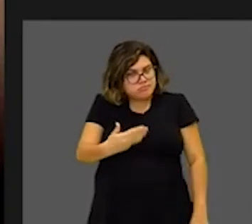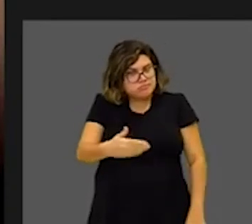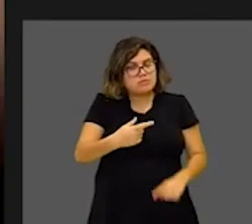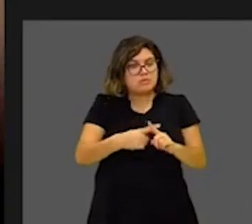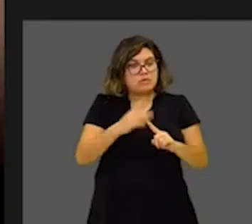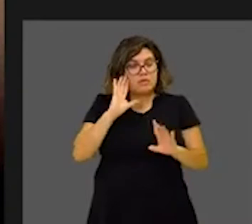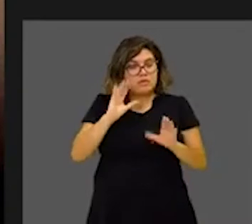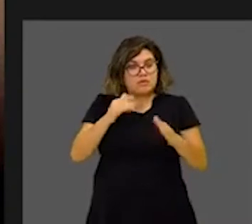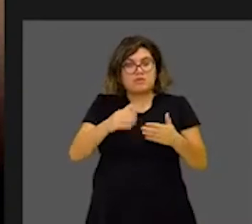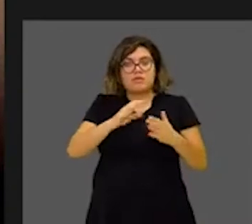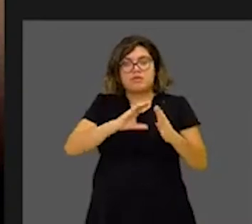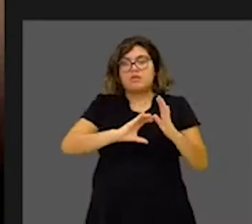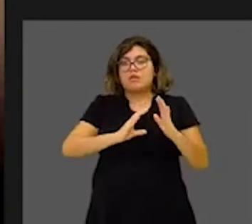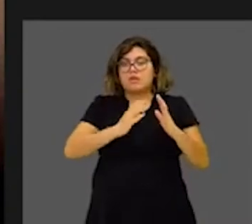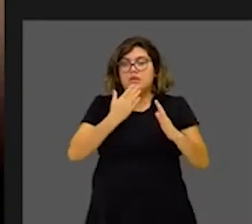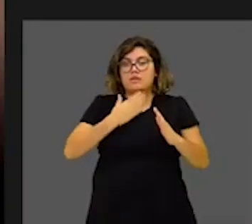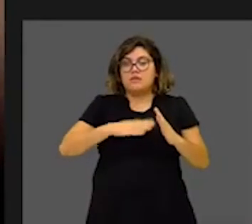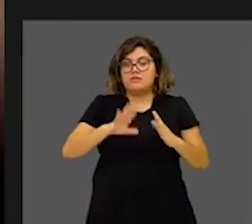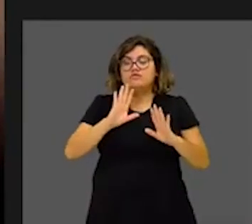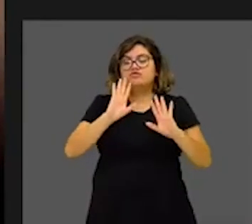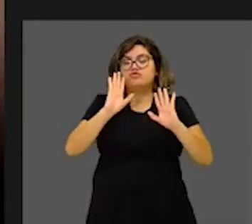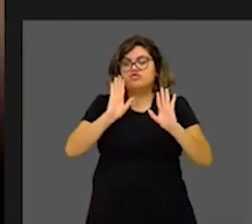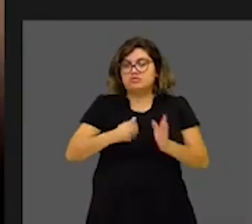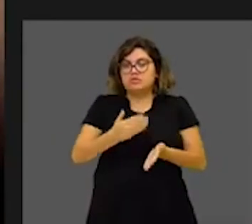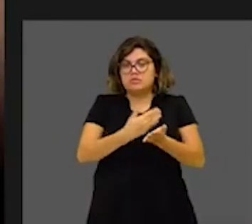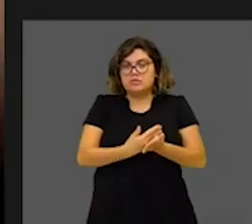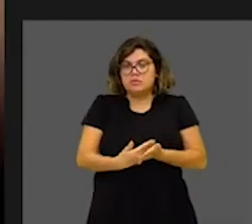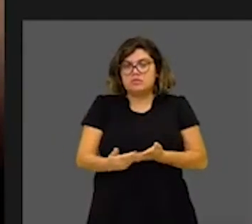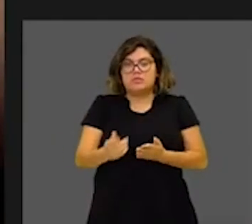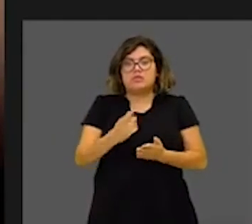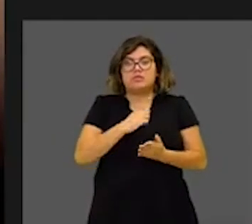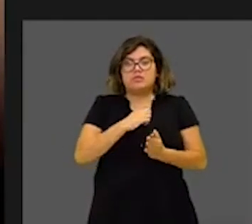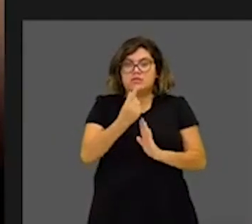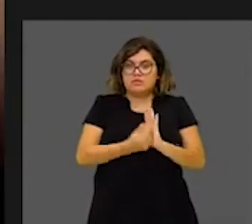a gente já está seguindo adiante a gente já tem o lançamento das candidaturas de mulheres que eu